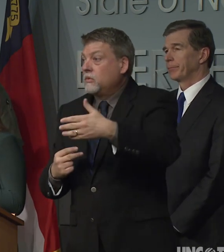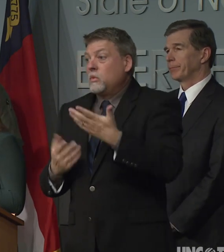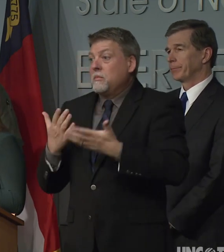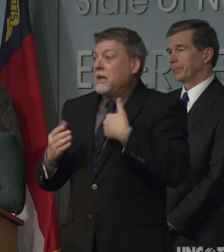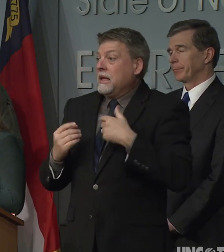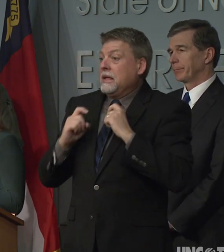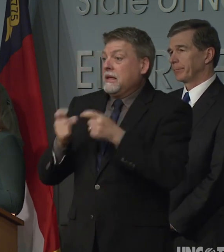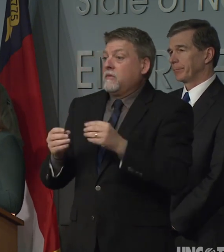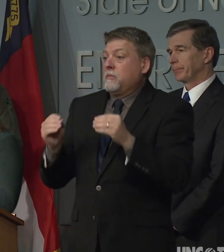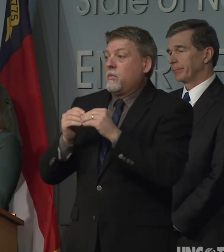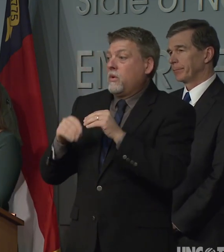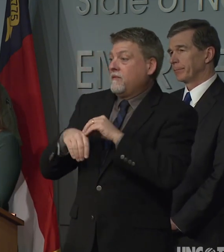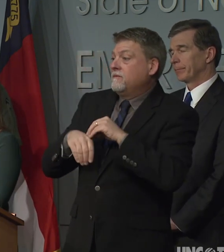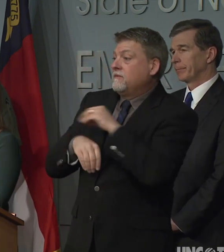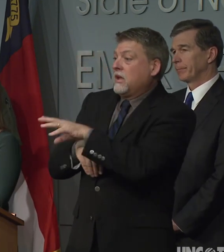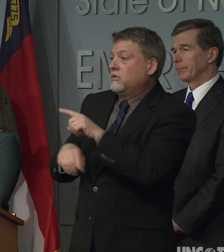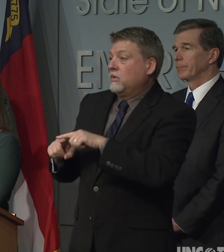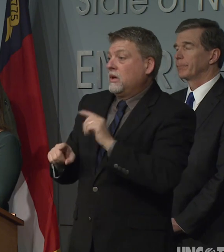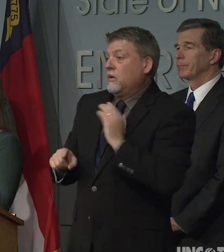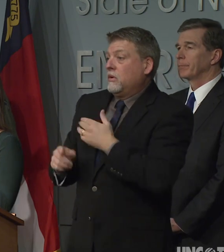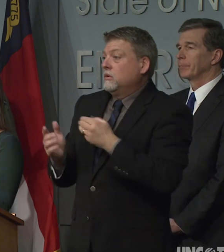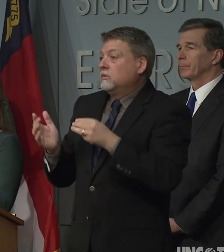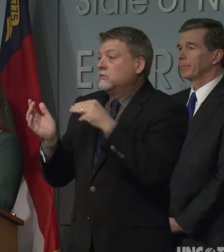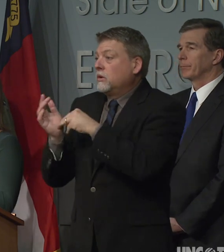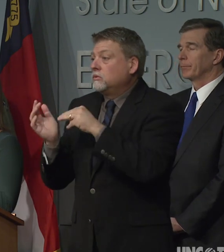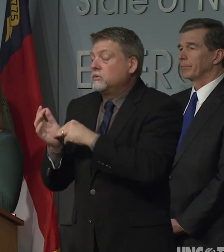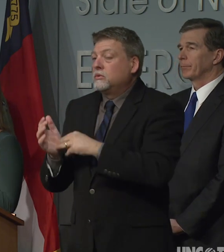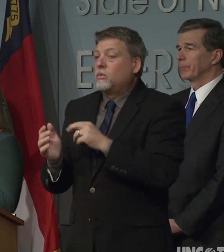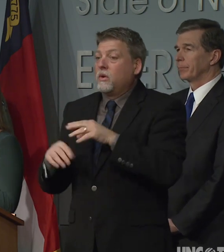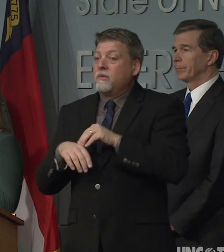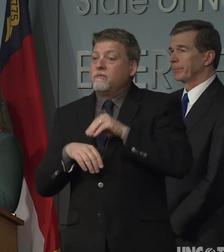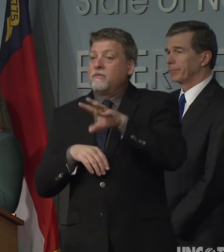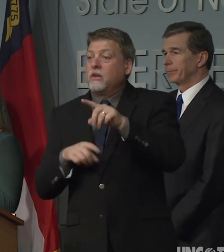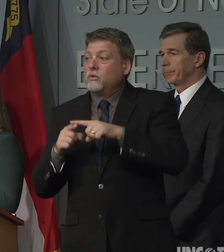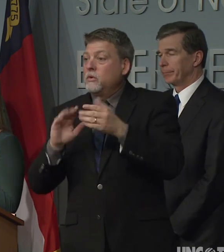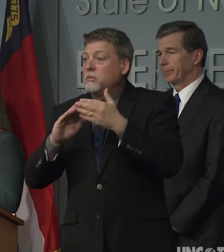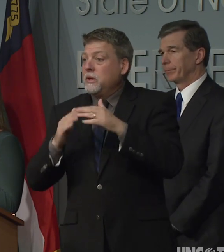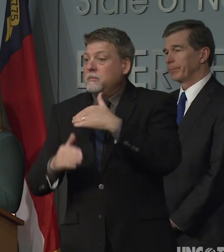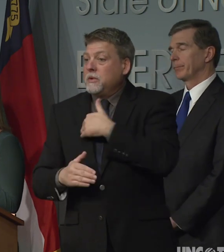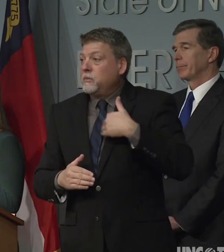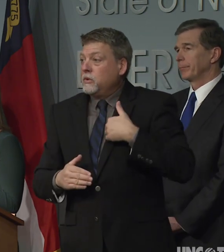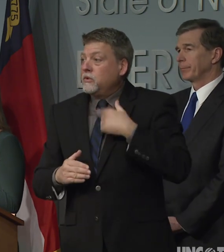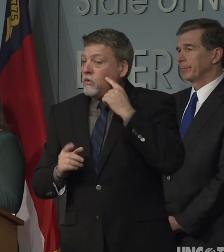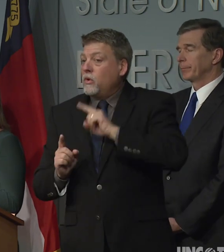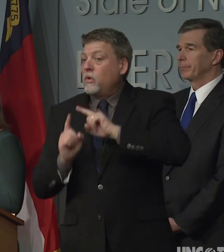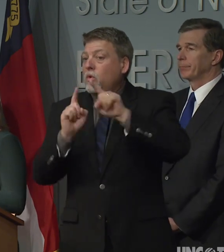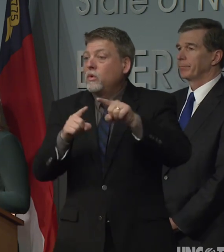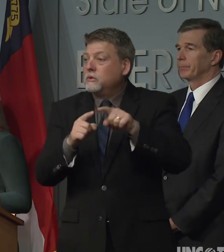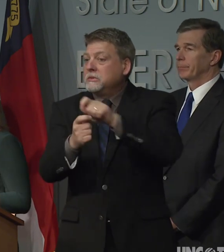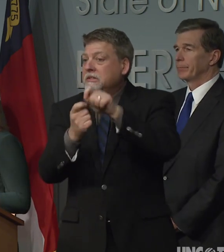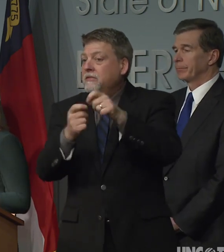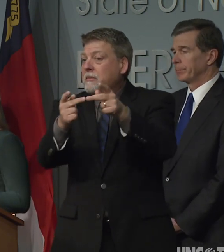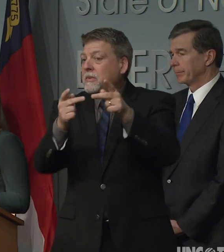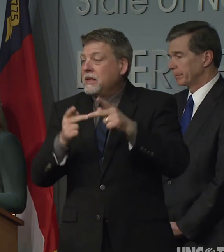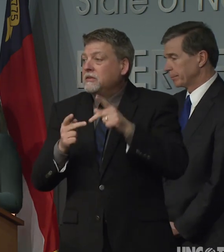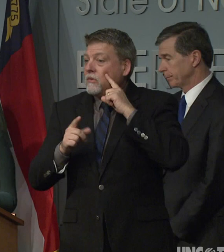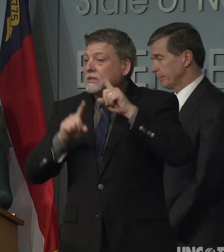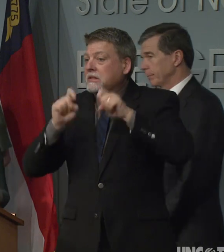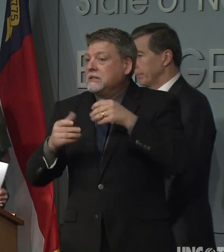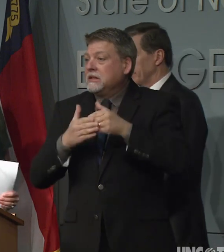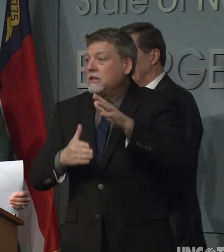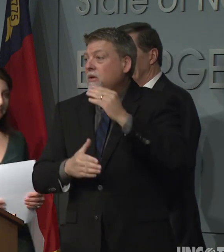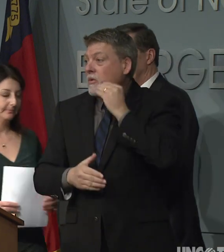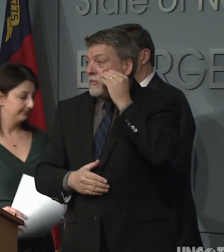manténganse al tanto con las nuevas guías con los doctores y de cabecera o con las comunidades para ver qué otros